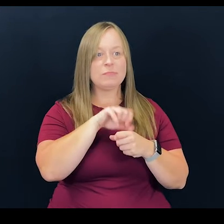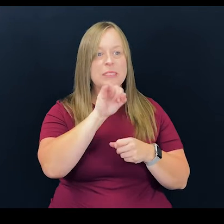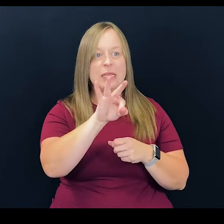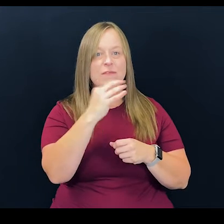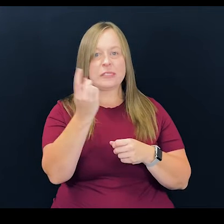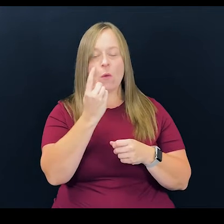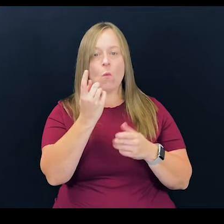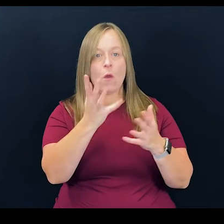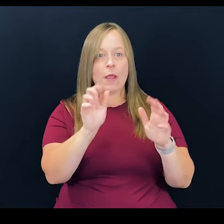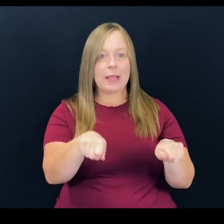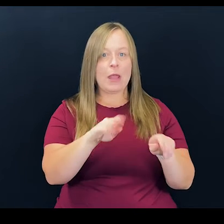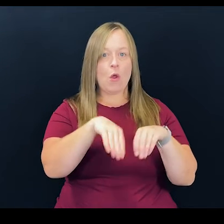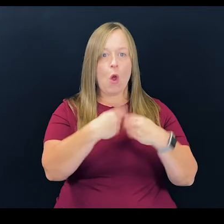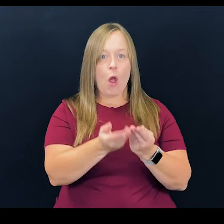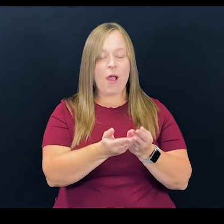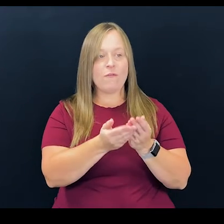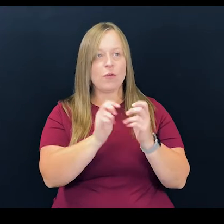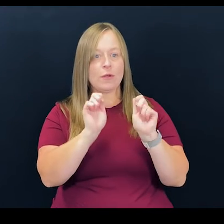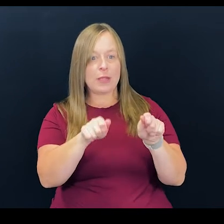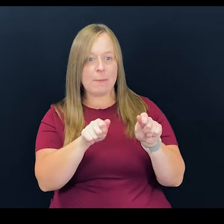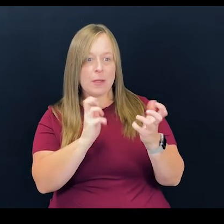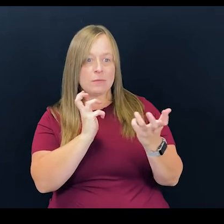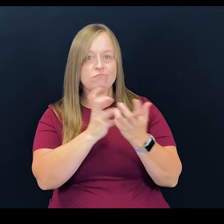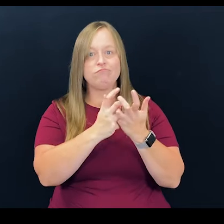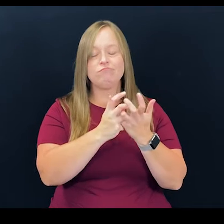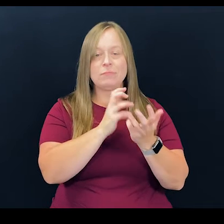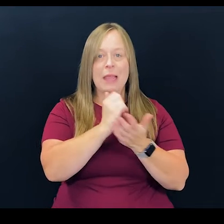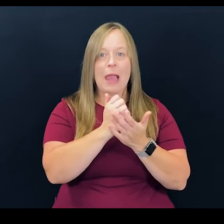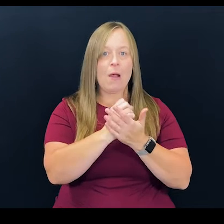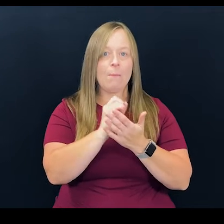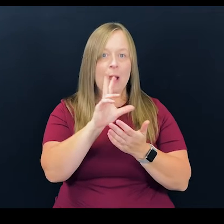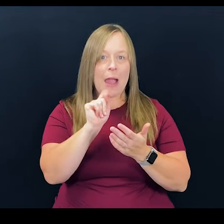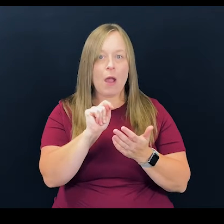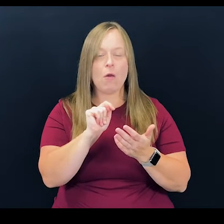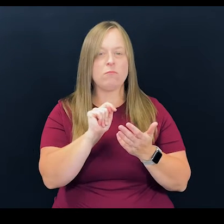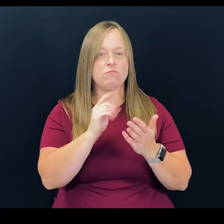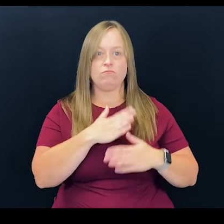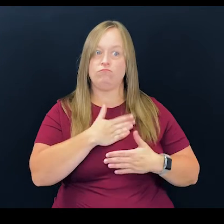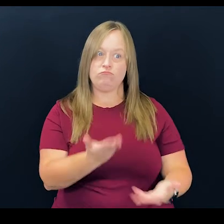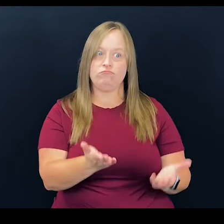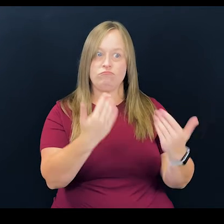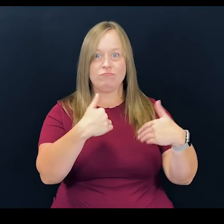Si hay algunas capacidades que alguien tenga o que pueda ofrecer, siempre son bienvenidos.